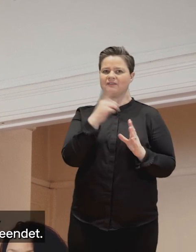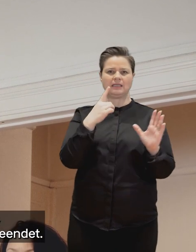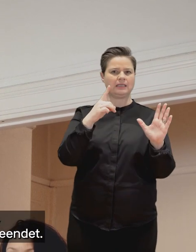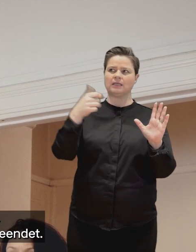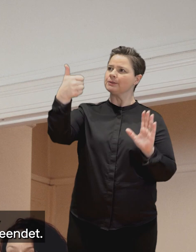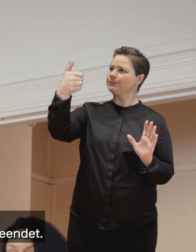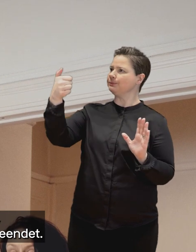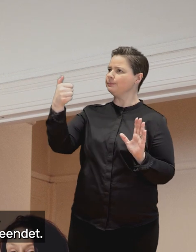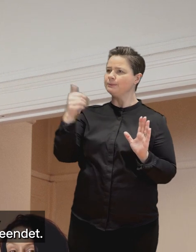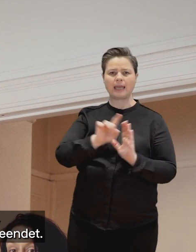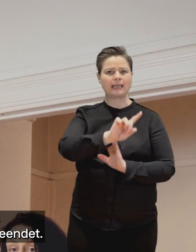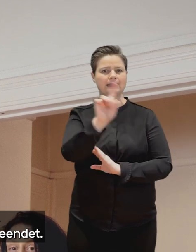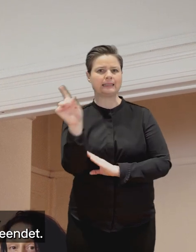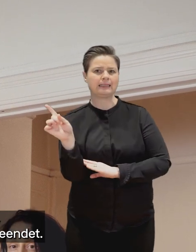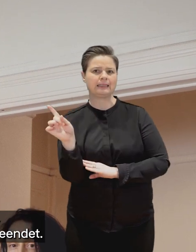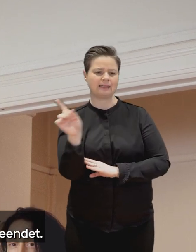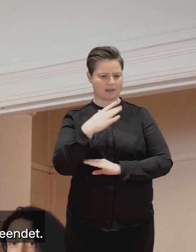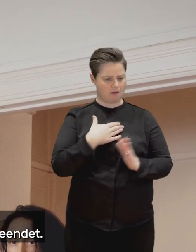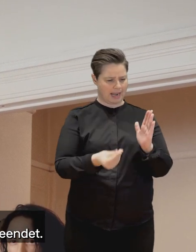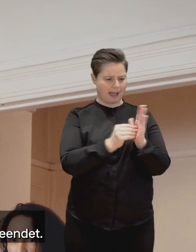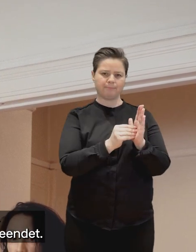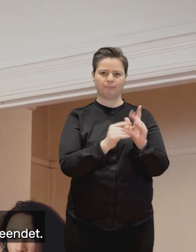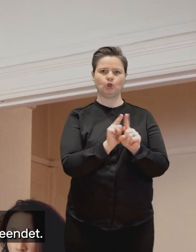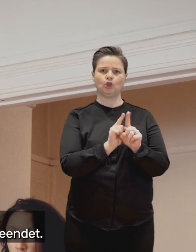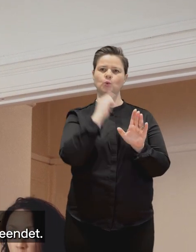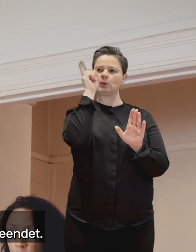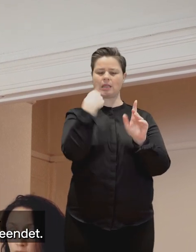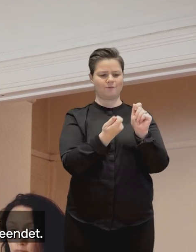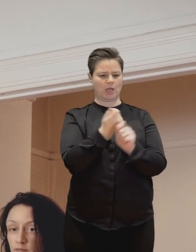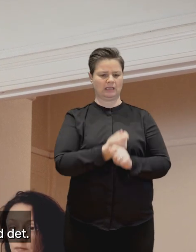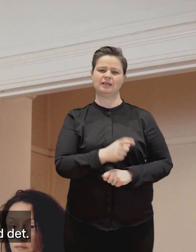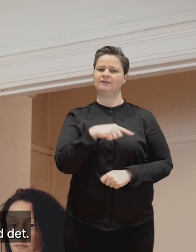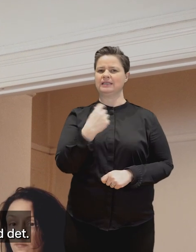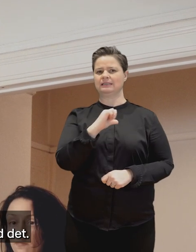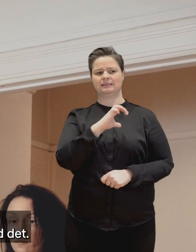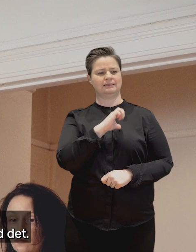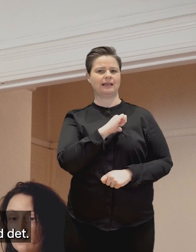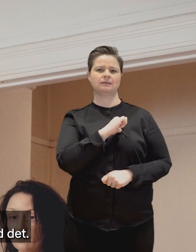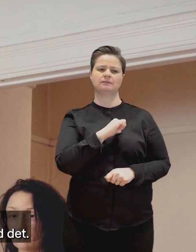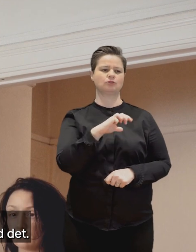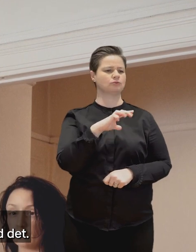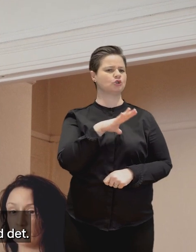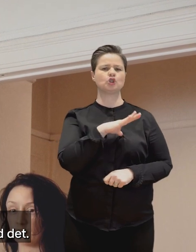Vi tar selfies hele tiden, vi har apper som forandrer utseendet. Vi synes ikke det er noe problematisk med det.